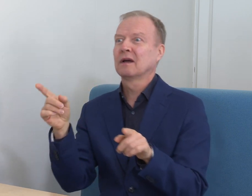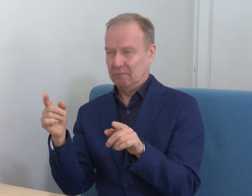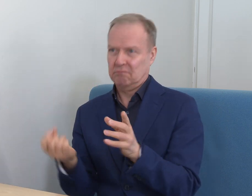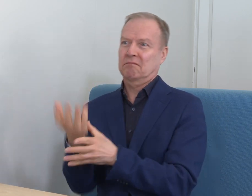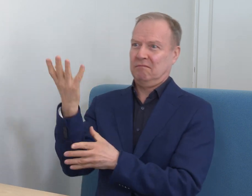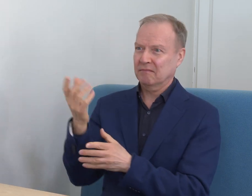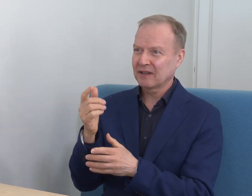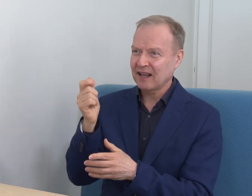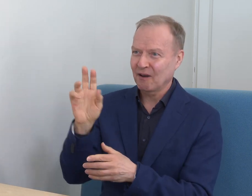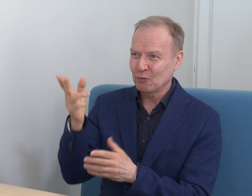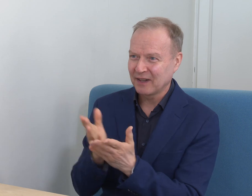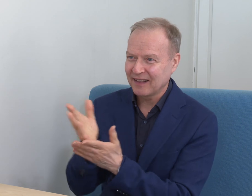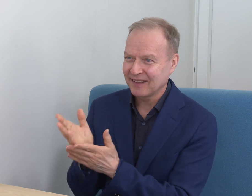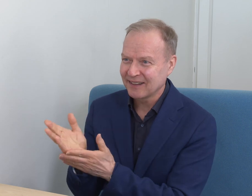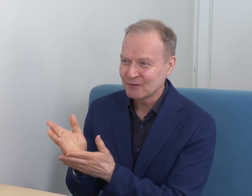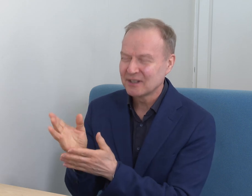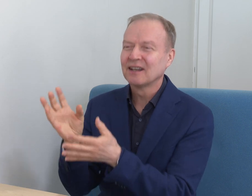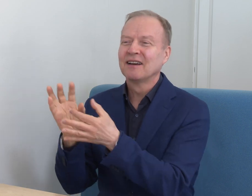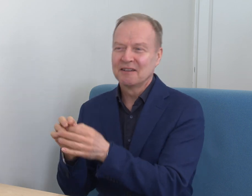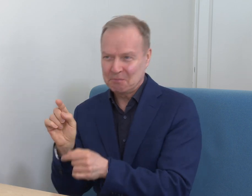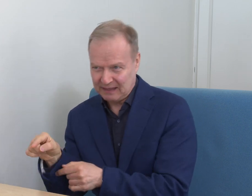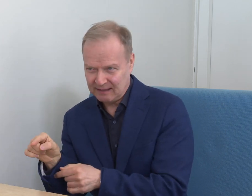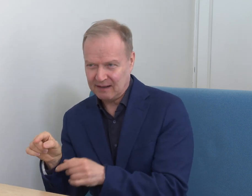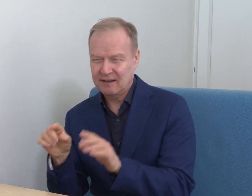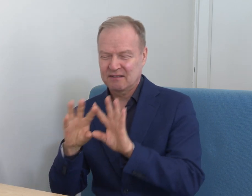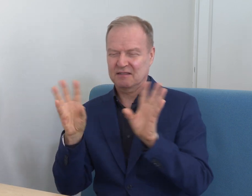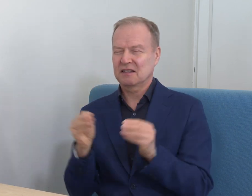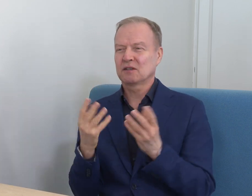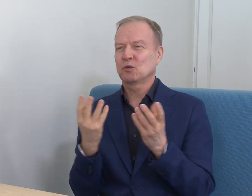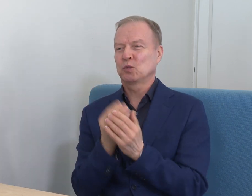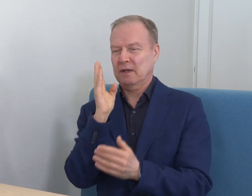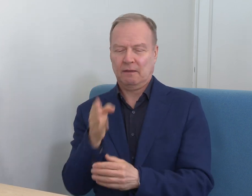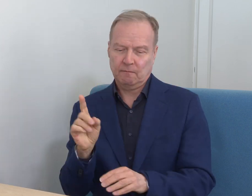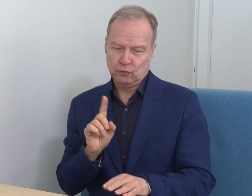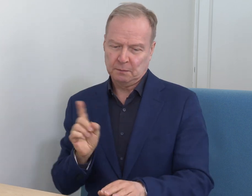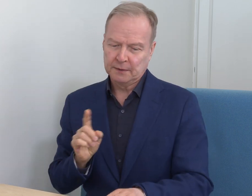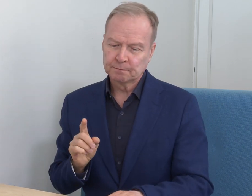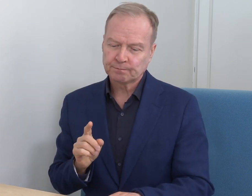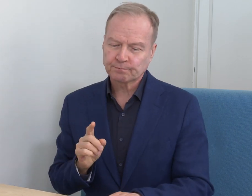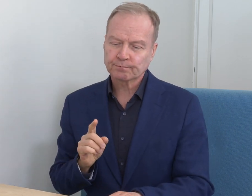Toiseksi on tämä Kelan uusi linjaus. Koostan siis, mitkä ovat näistä yhteiset tavoitteet.